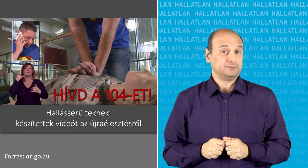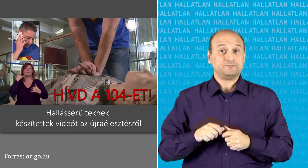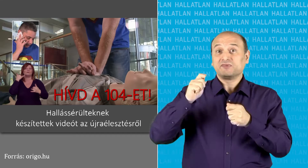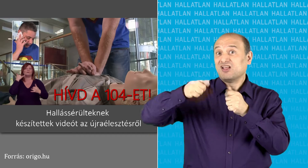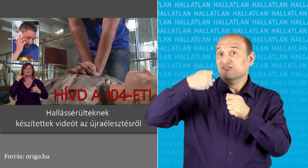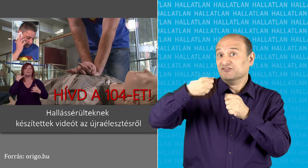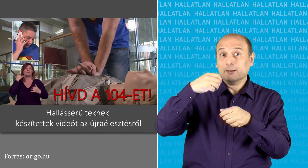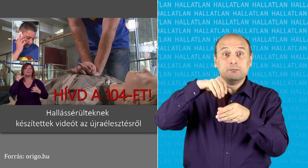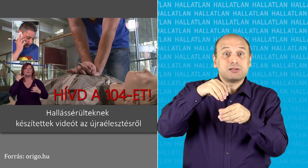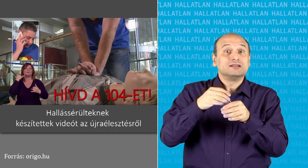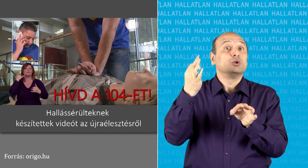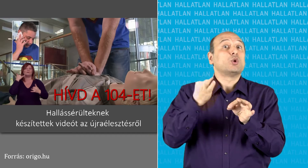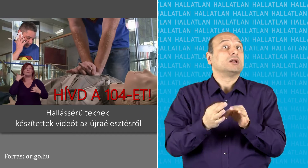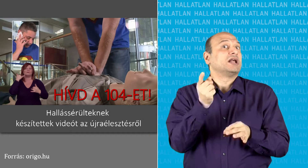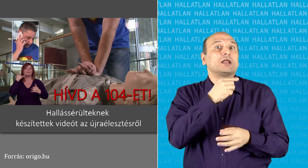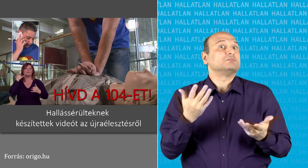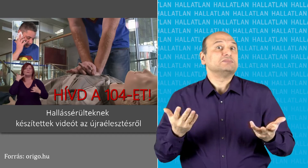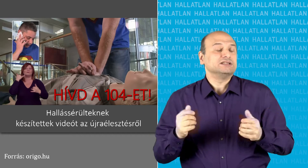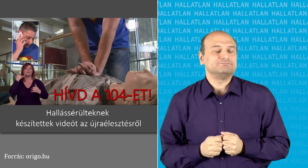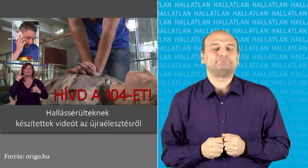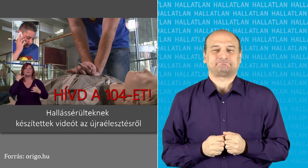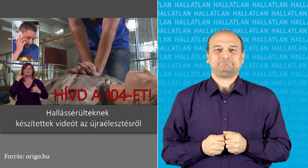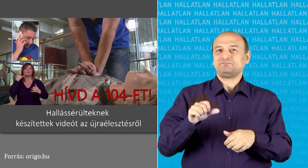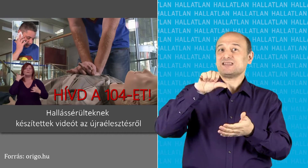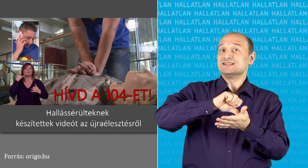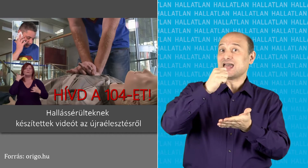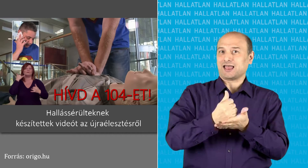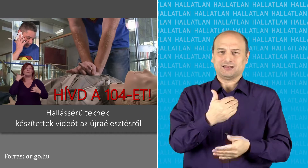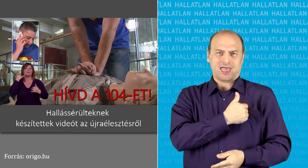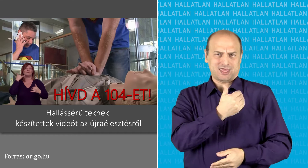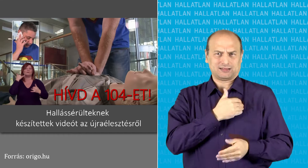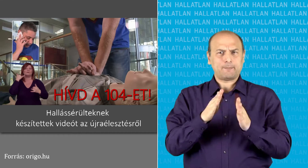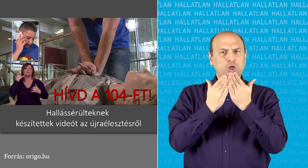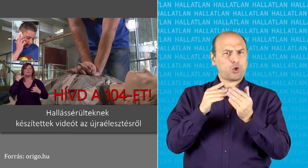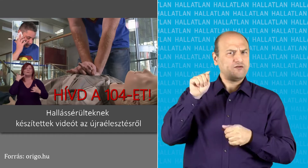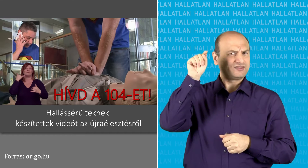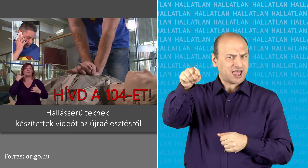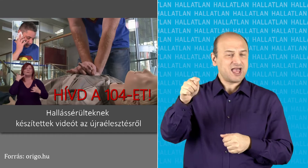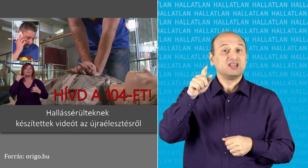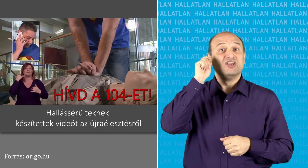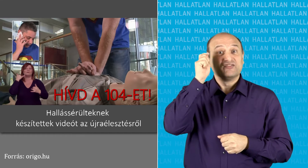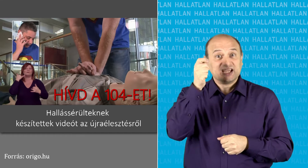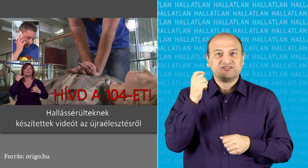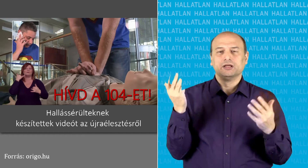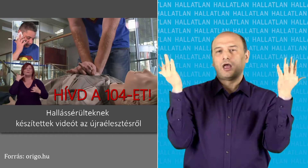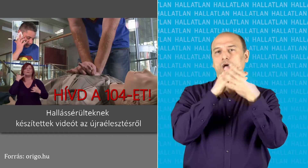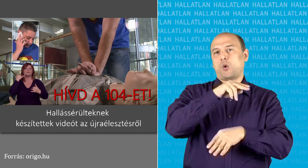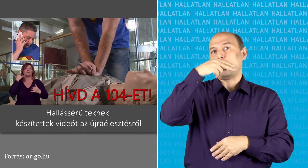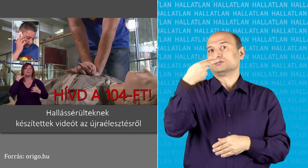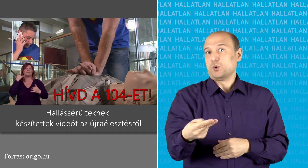A történet szerint a szegedi egyetem könyvtárában valaki rosszul lesz,